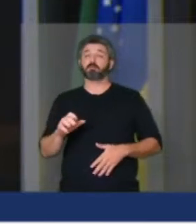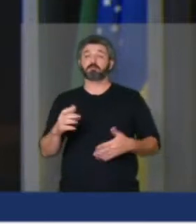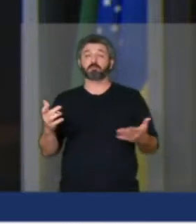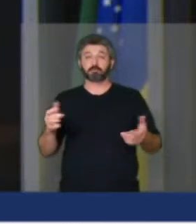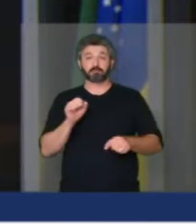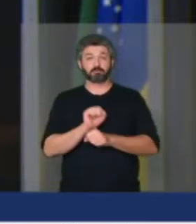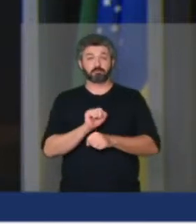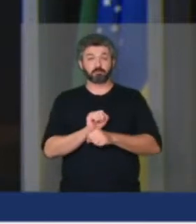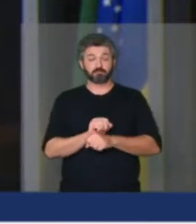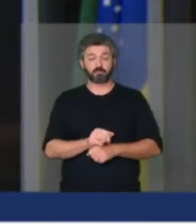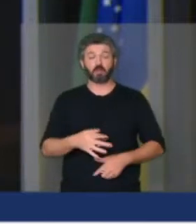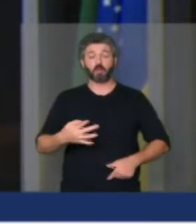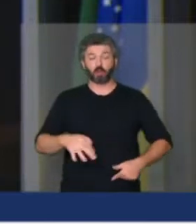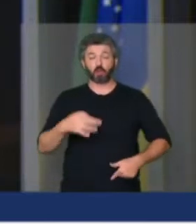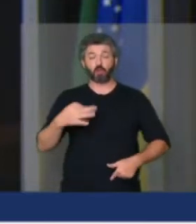NÓS... VOLTAR PARA A NOSSA REGIÃO... COM RECURSOS,